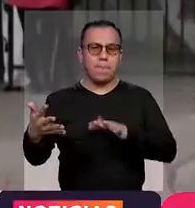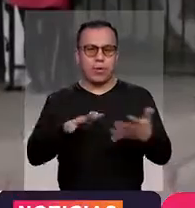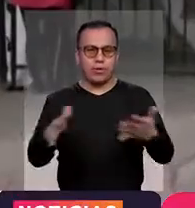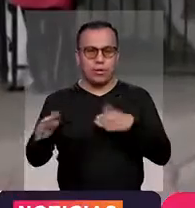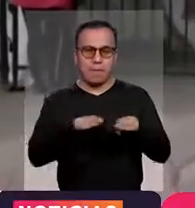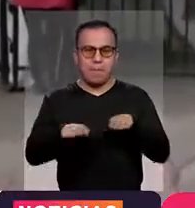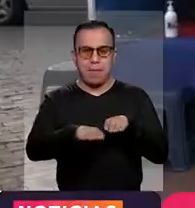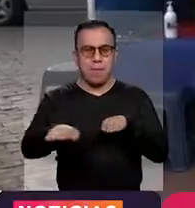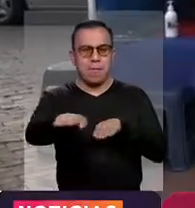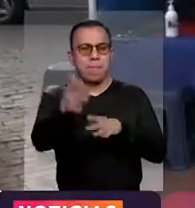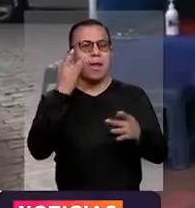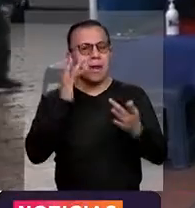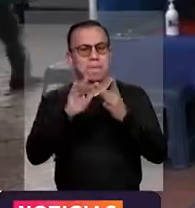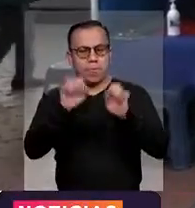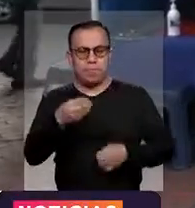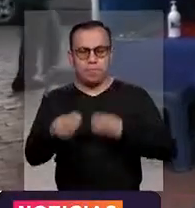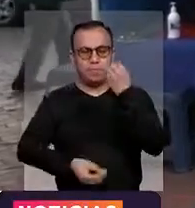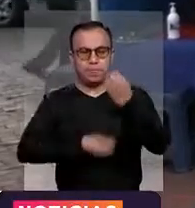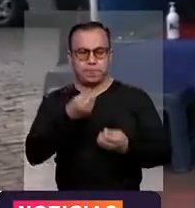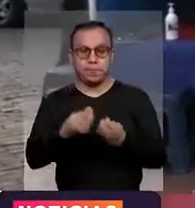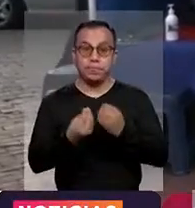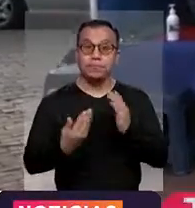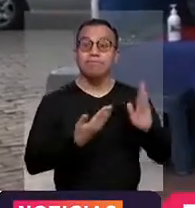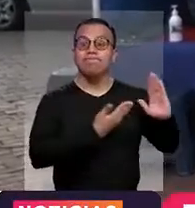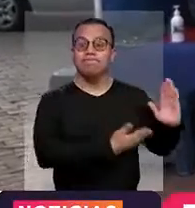DE AñO CONLLEVAN A QUEMADOS POR PóLVORA Y TAMBIéN A SINIESTROS VIALES, POR ESTO